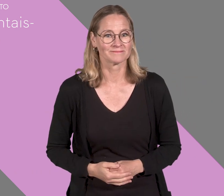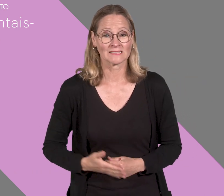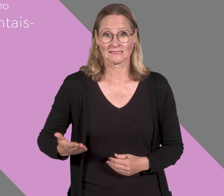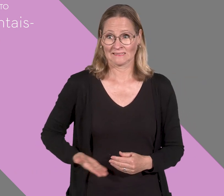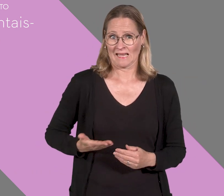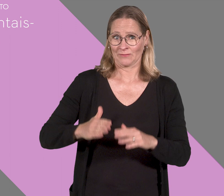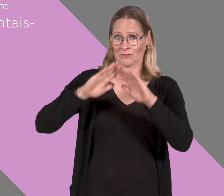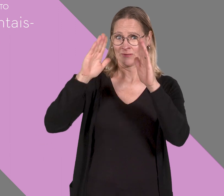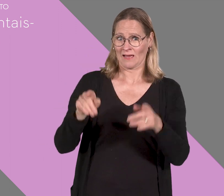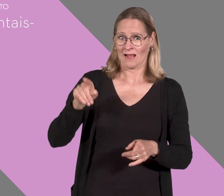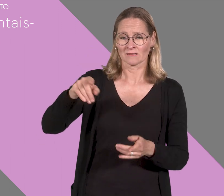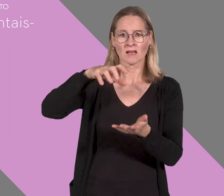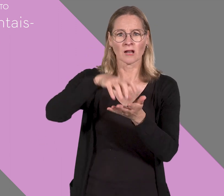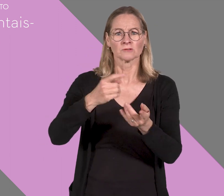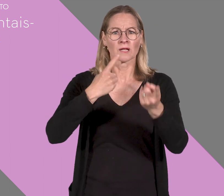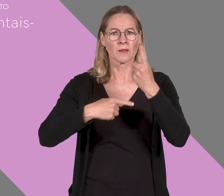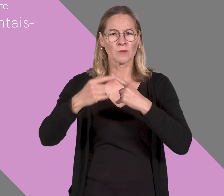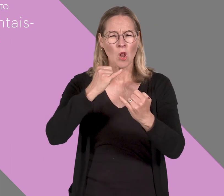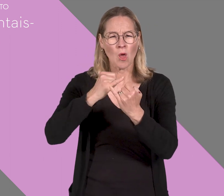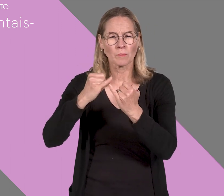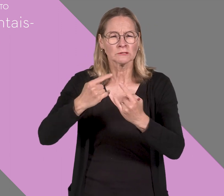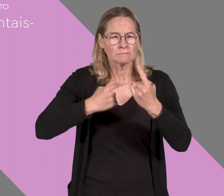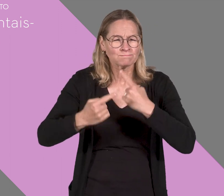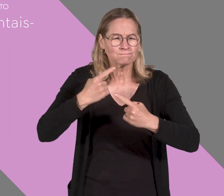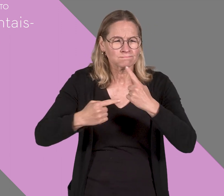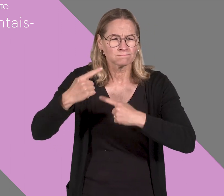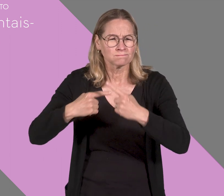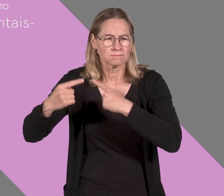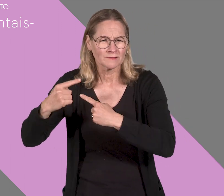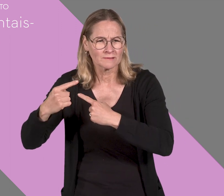Hallitusneuvottelut ovat parhaillaan loppusuoralla Säätytalolla.